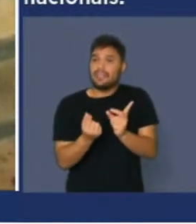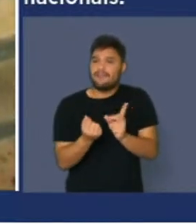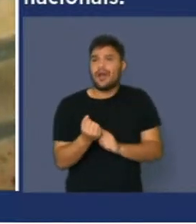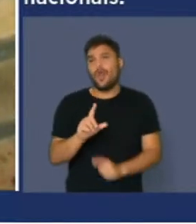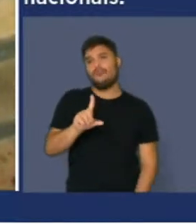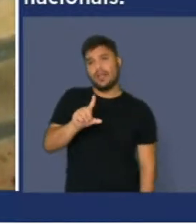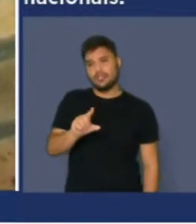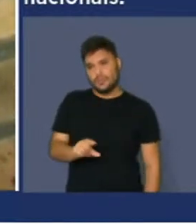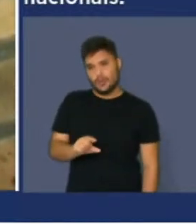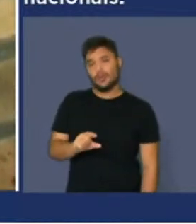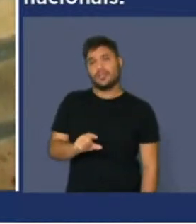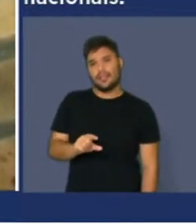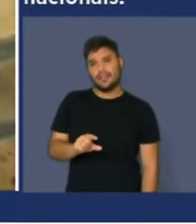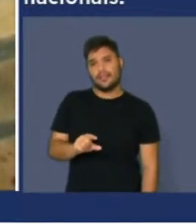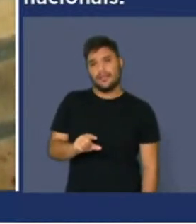PAÍS, ELA FICA GRAVEMENTE